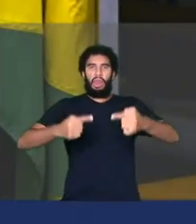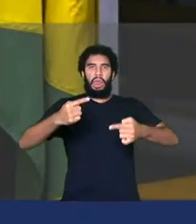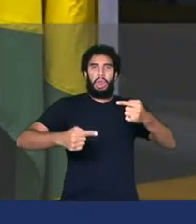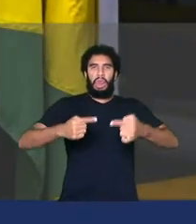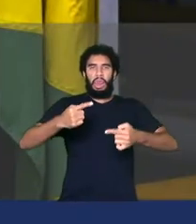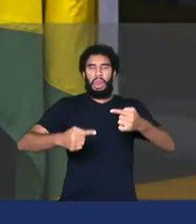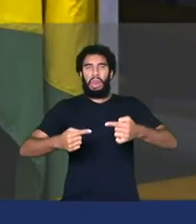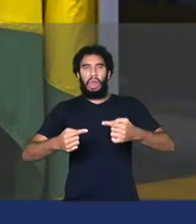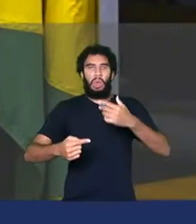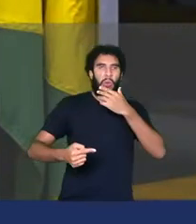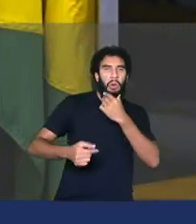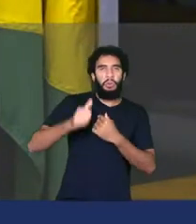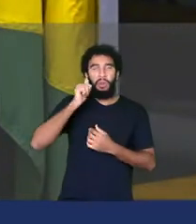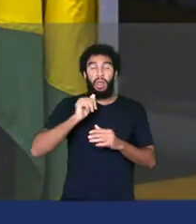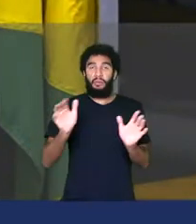AQUI NÃO É MI MI MI, AQUI A GENTE ESTÁ FALANDO DE